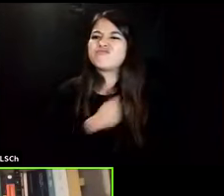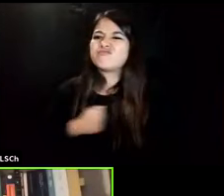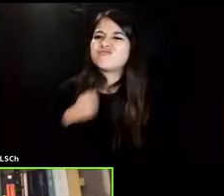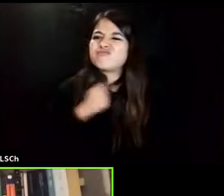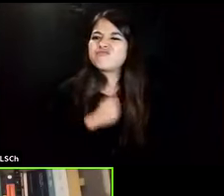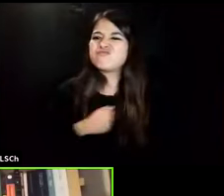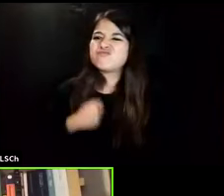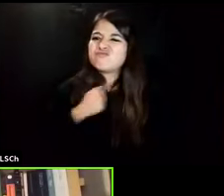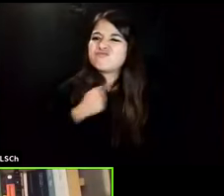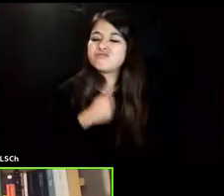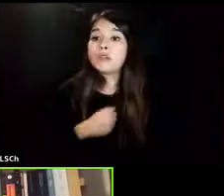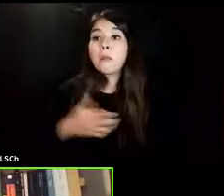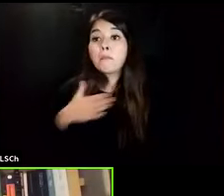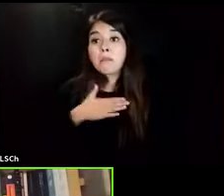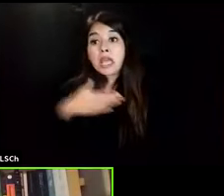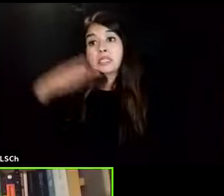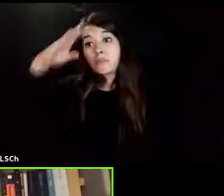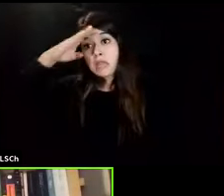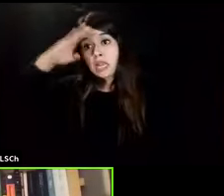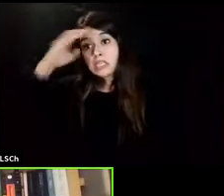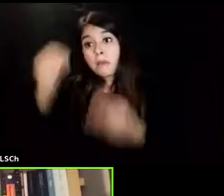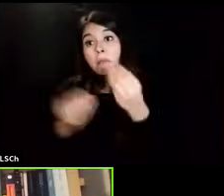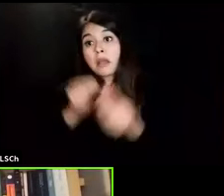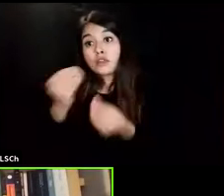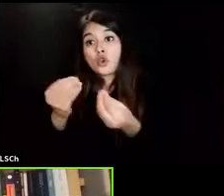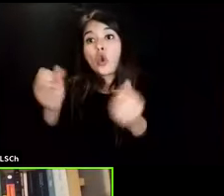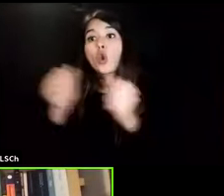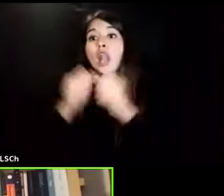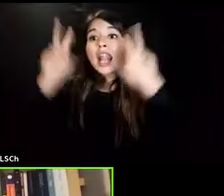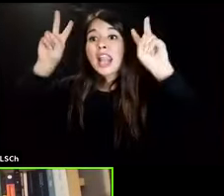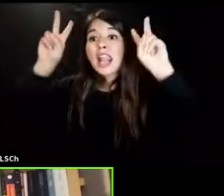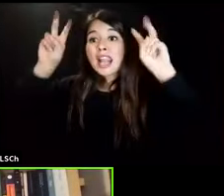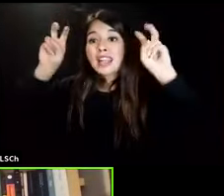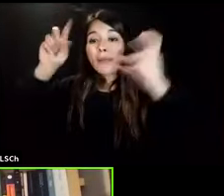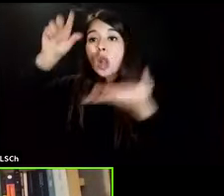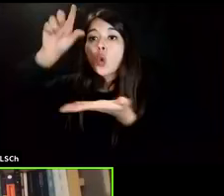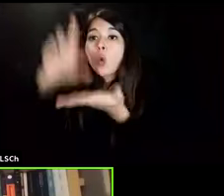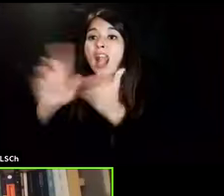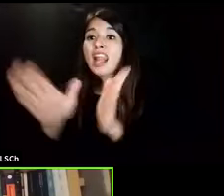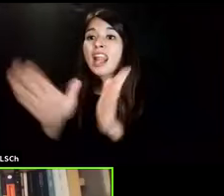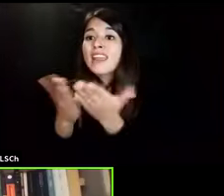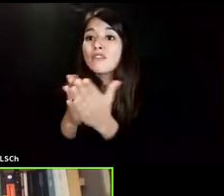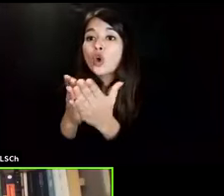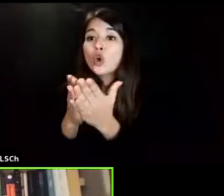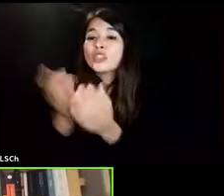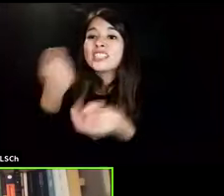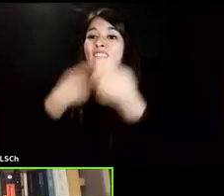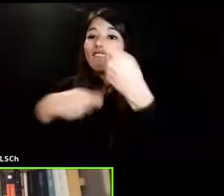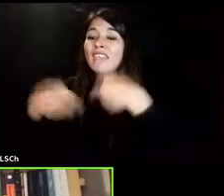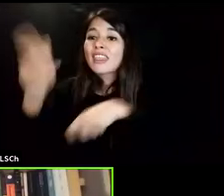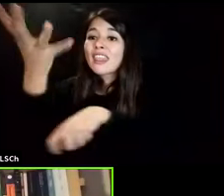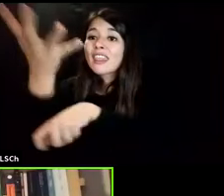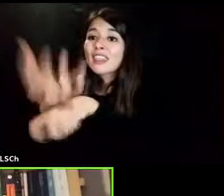me pasó con lugar sobre todo ese libro se vendía con un código de descarga para el audiolibro y me pasó que mucha gente